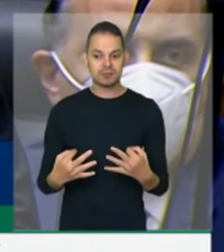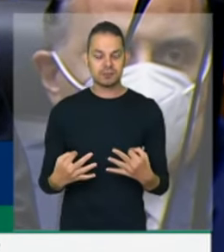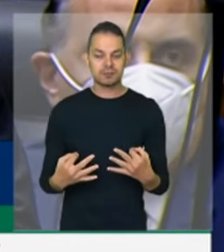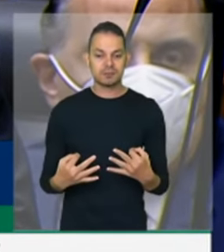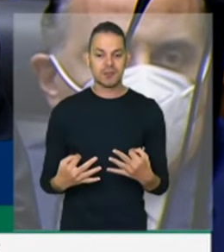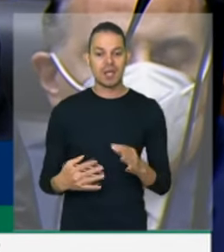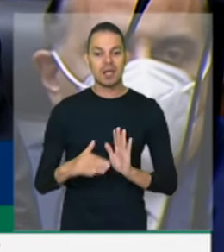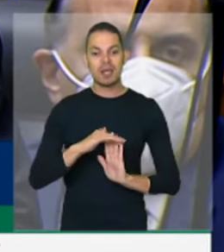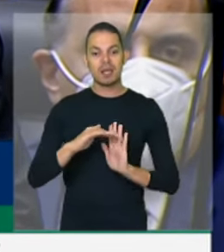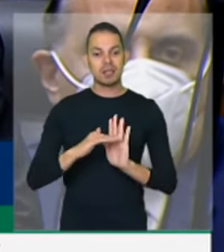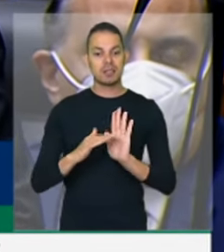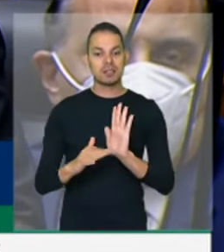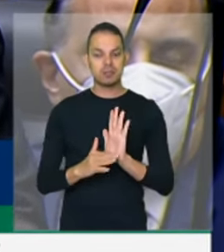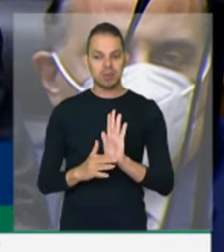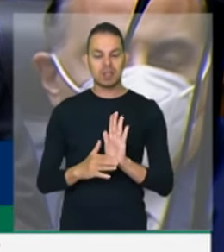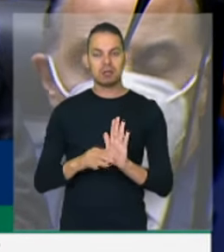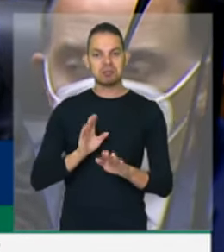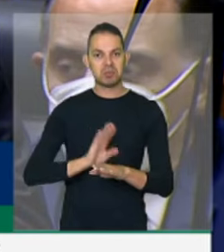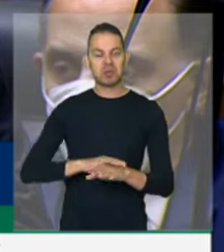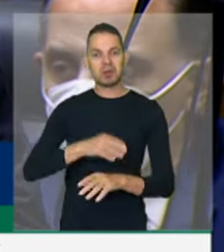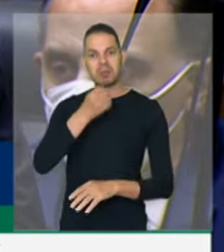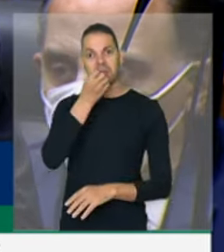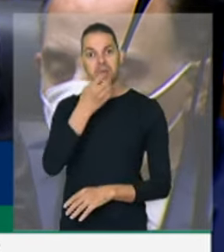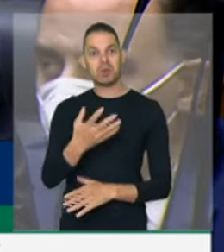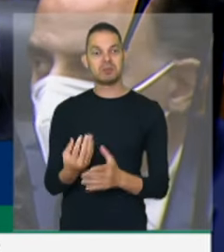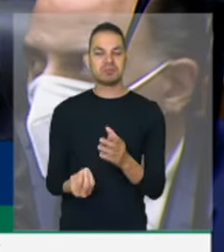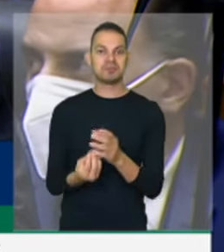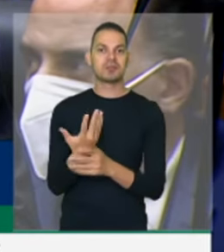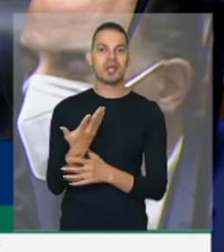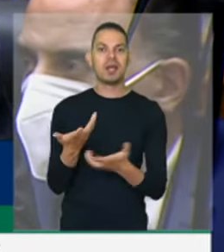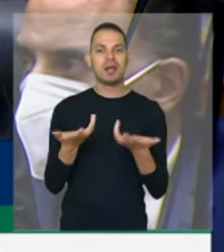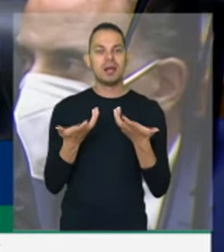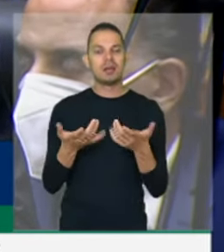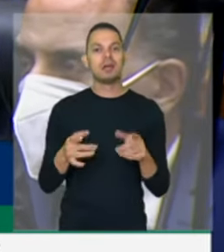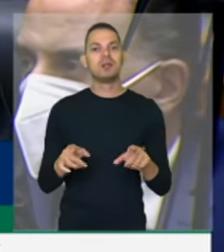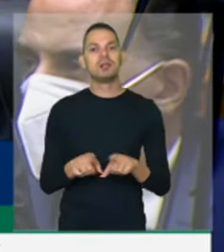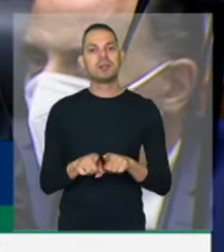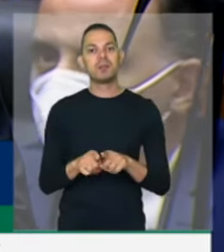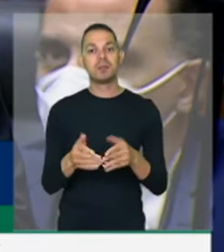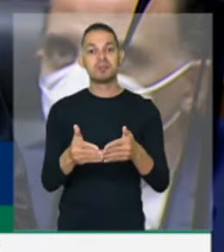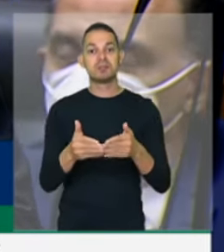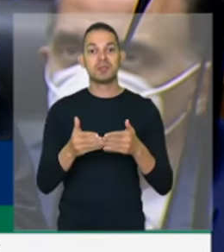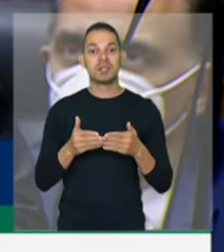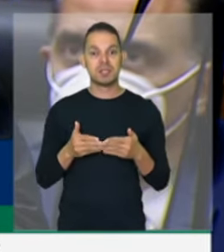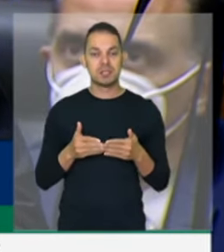MOMENTO. QUERO AQUI.... FAZER UM PEDIDO NÉ AO NOSSO RELATOR, DEPUTADO DOUTOR HIRAN QUE NÓS APRESENTAMOS UMA